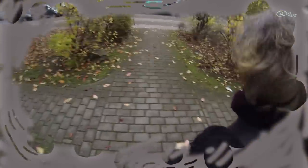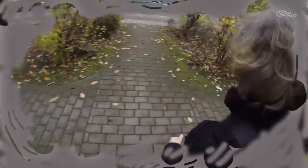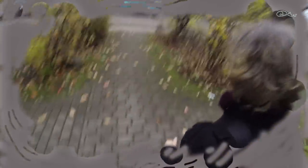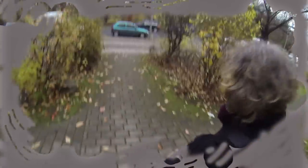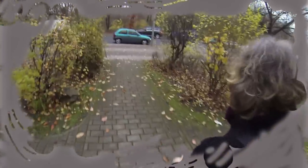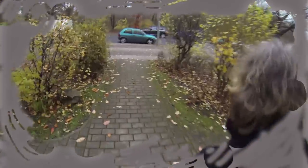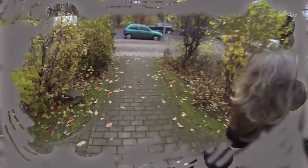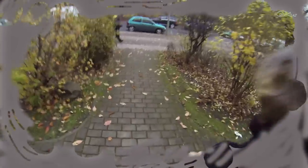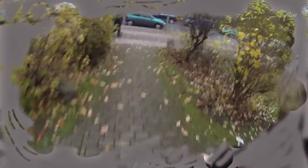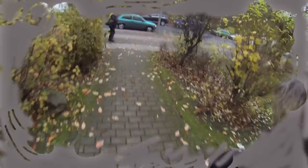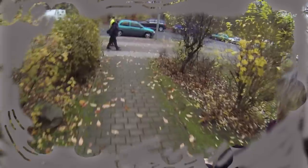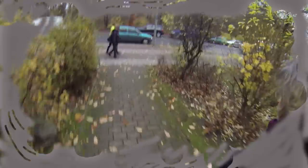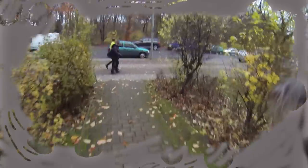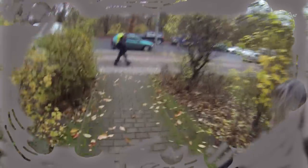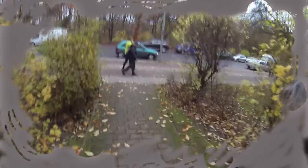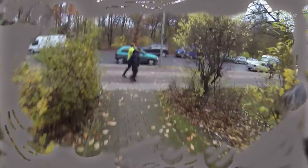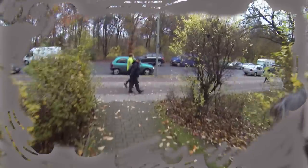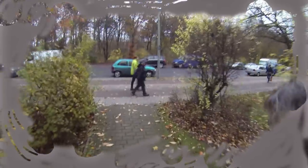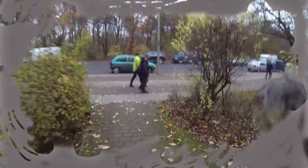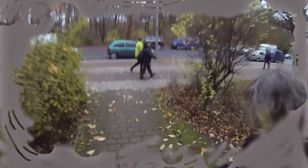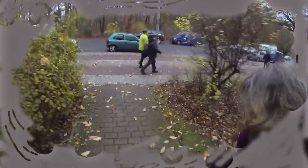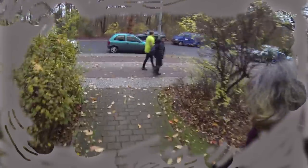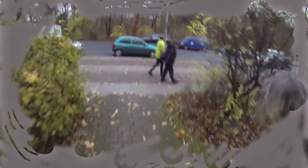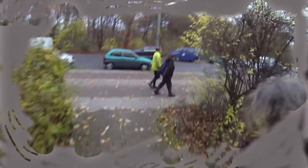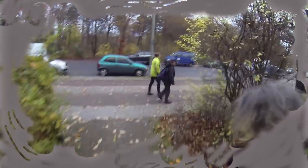Auf welcher Seite läufst du immer? Da, ok.